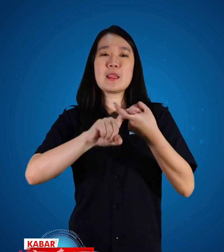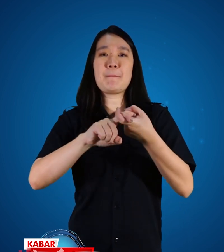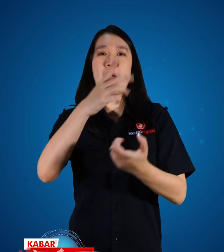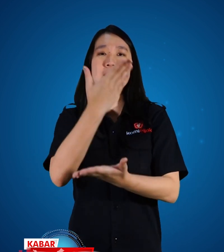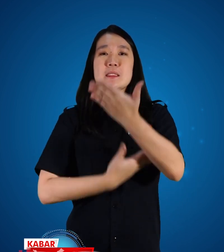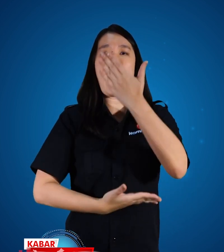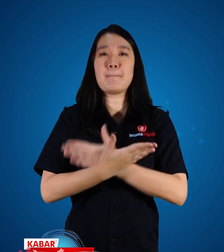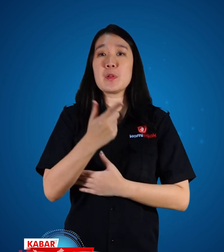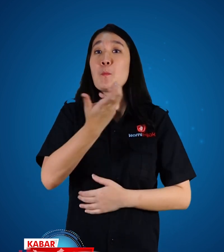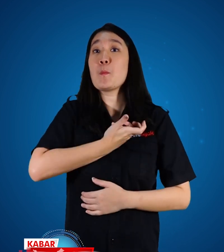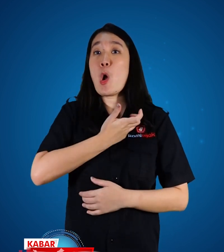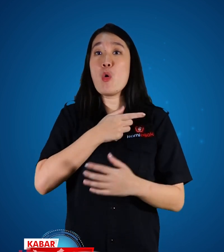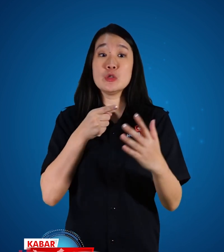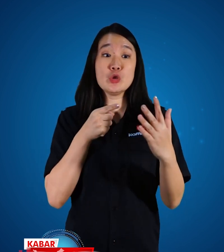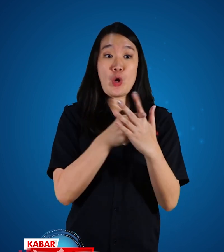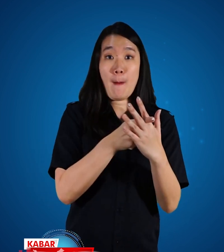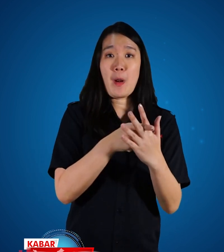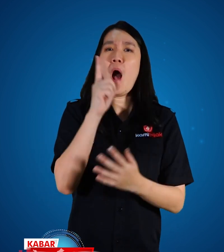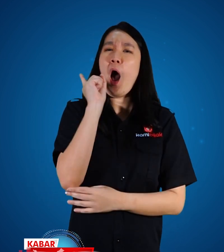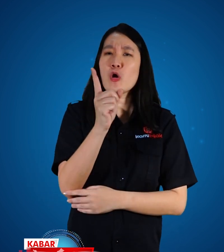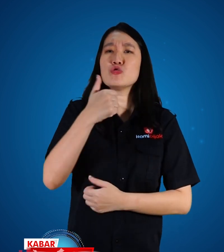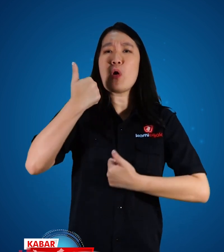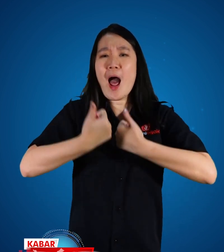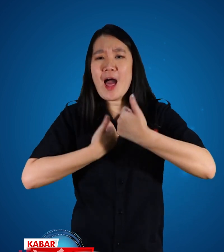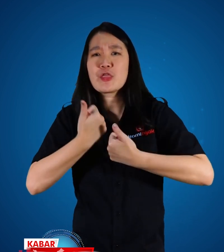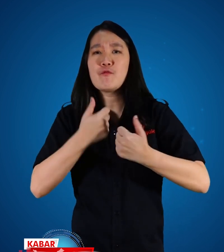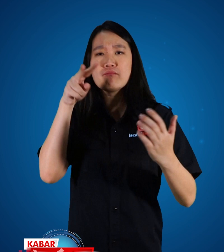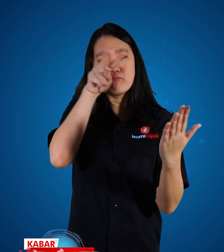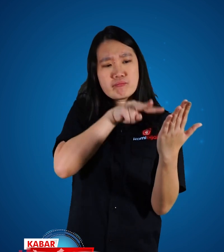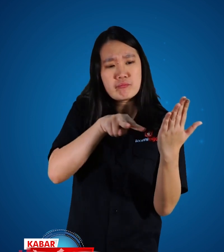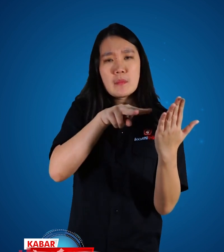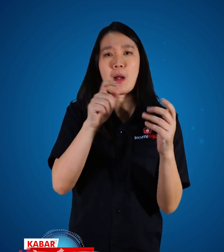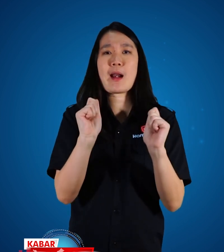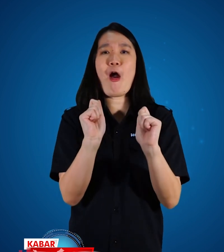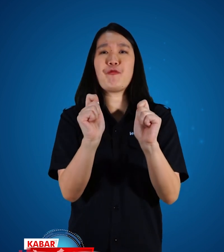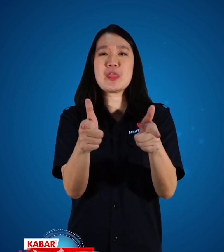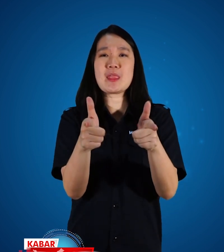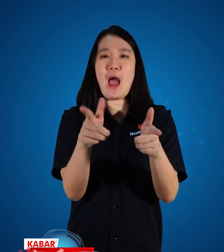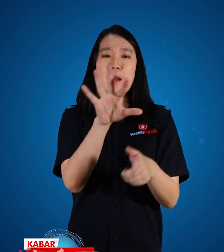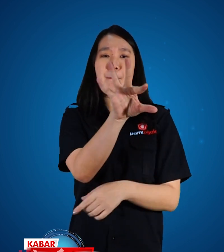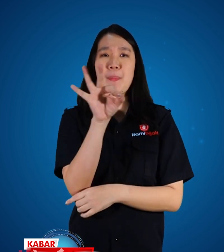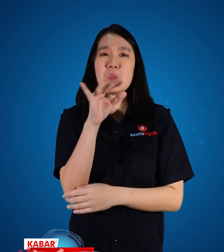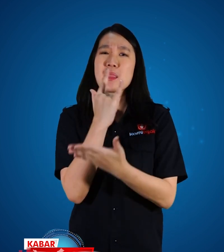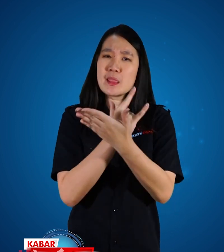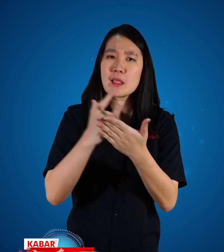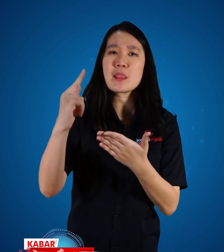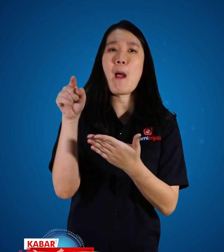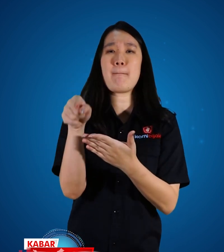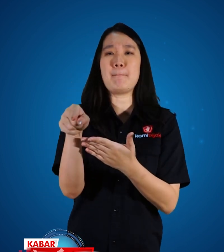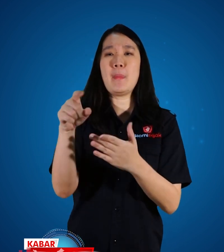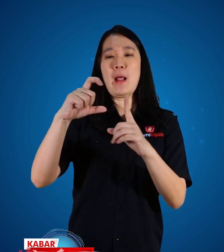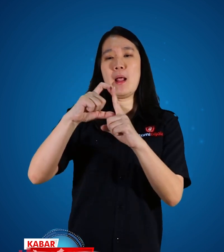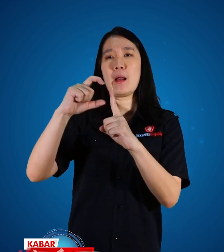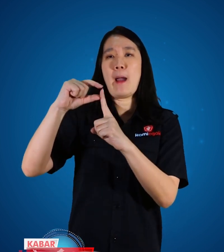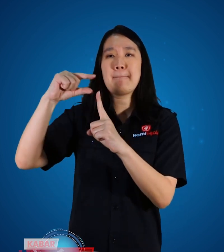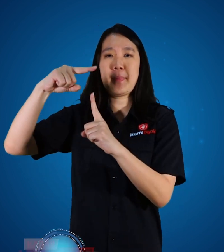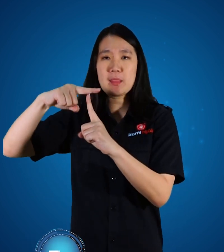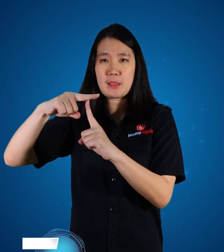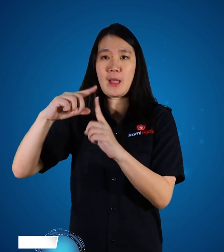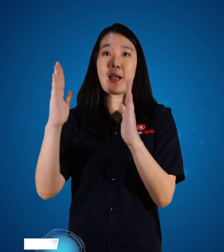teman disabilitas yang mau mencoblos harus aktif mengecek daftar pemilih tetap (DPT)